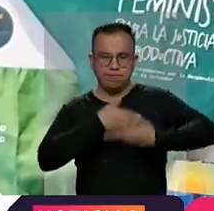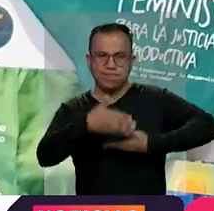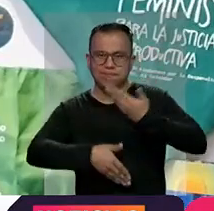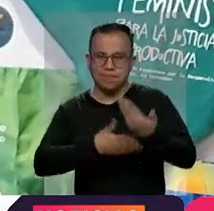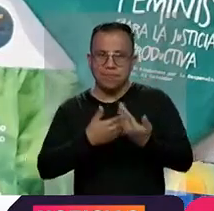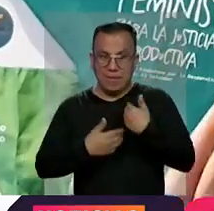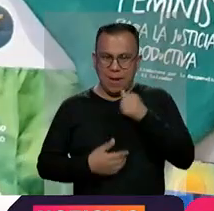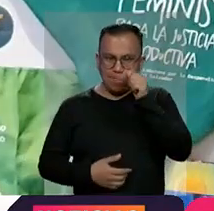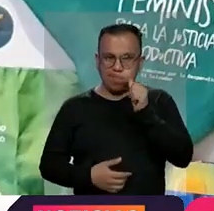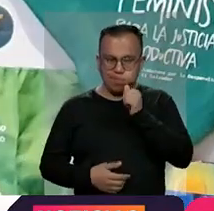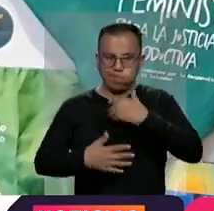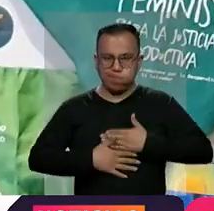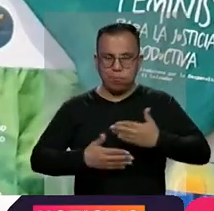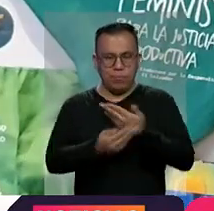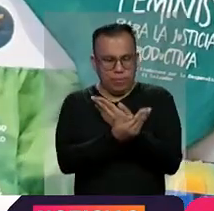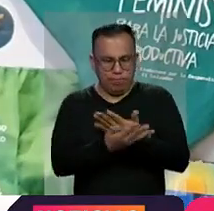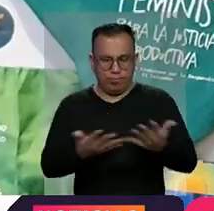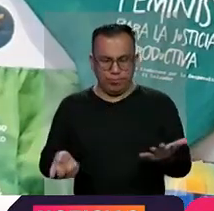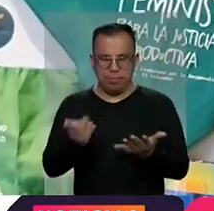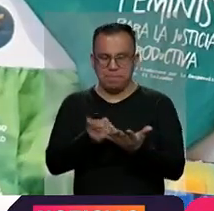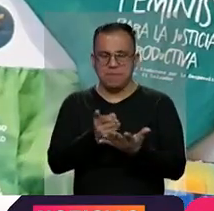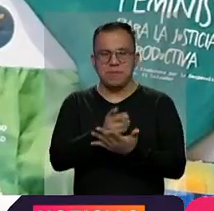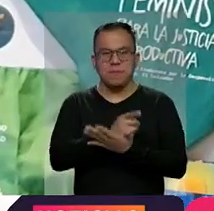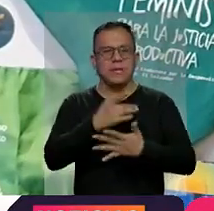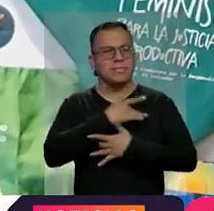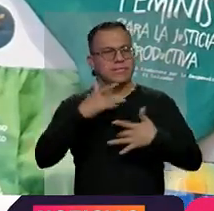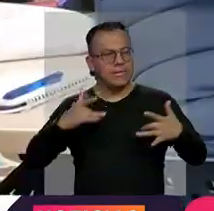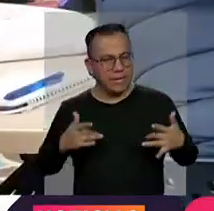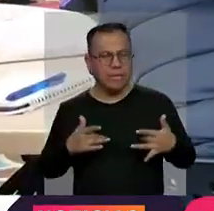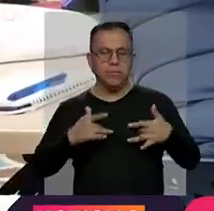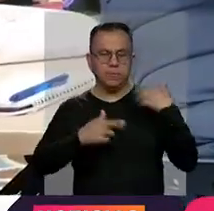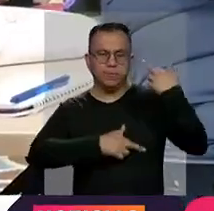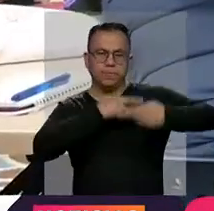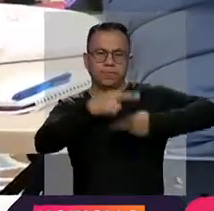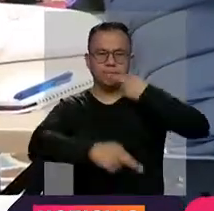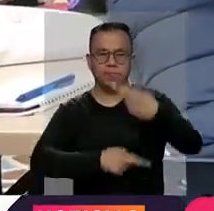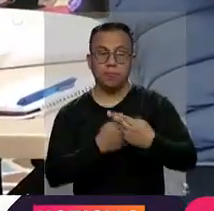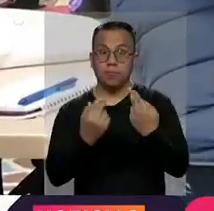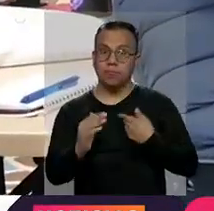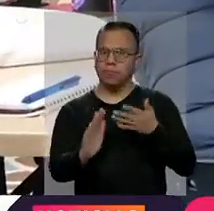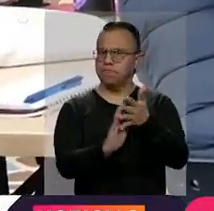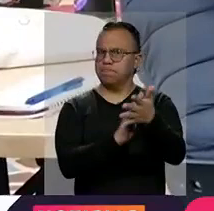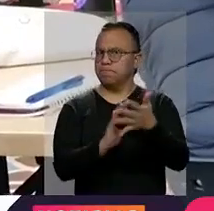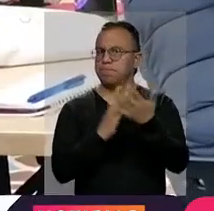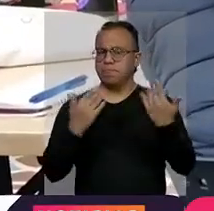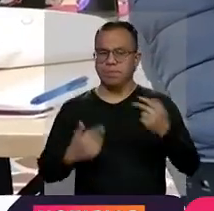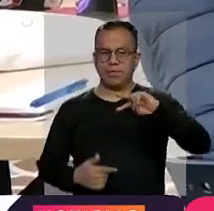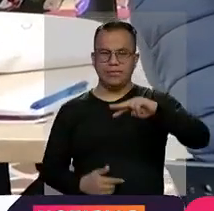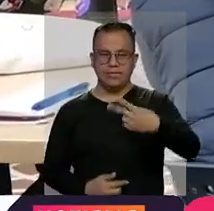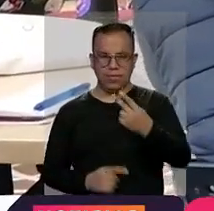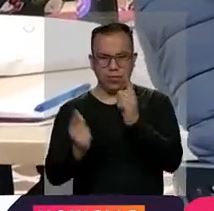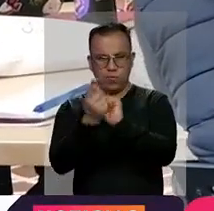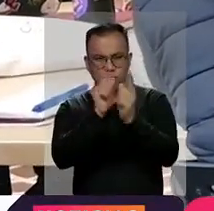GARANTIZANDO EL SERVICIO DE SALUD Y ESTAMOS GARANTIZANDO ADEMáS QUE LAS MUJERES